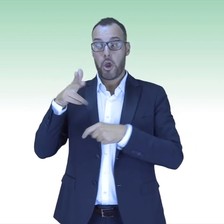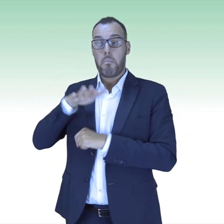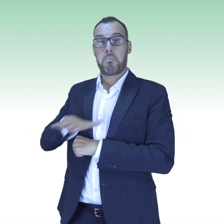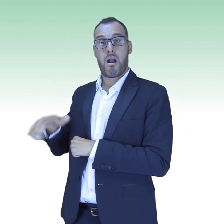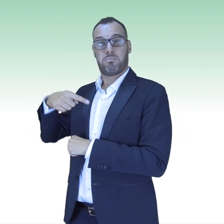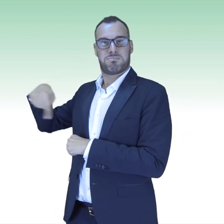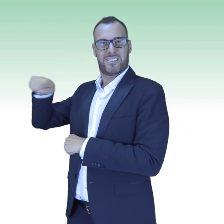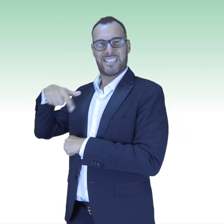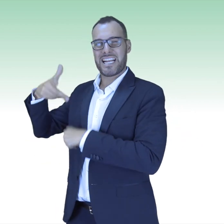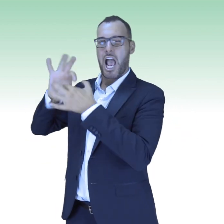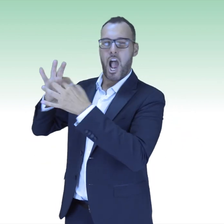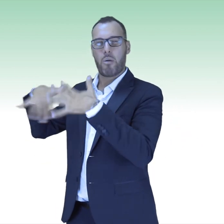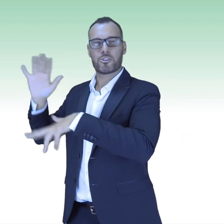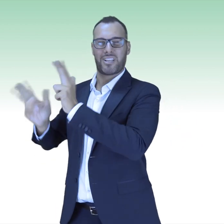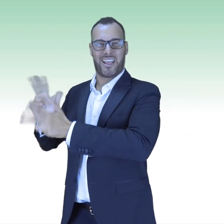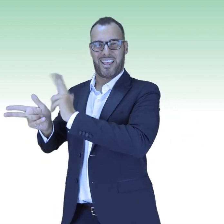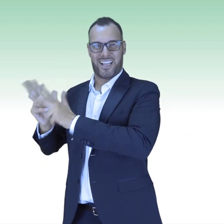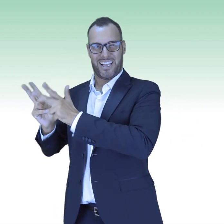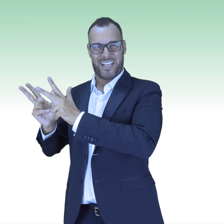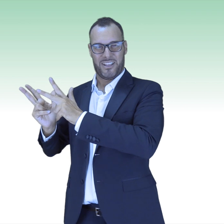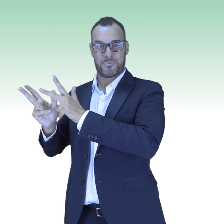e i bambini sordi devono essere circondati da coetanei segnanti